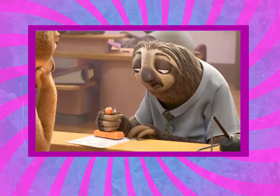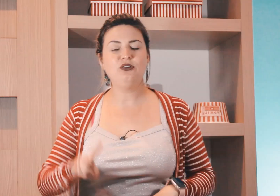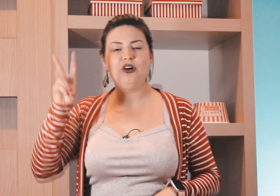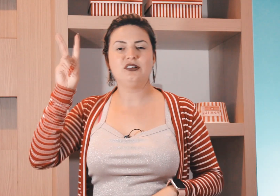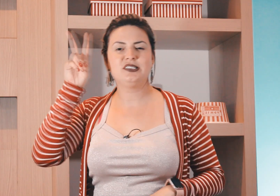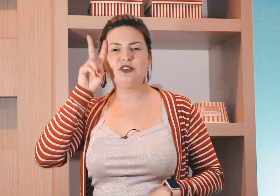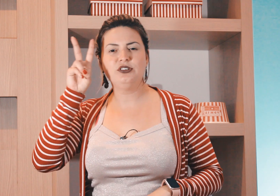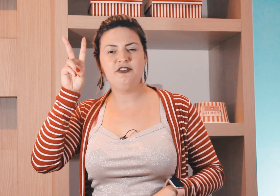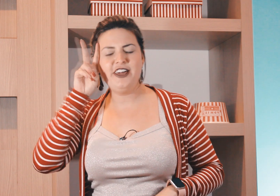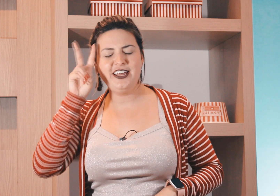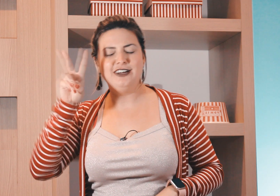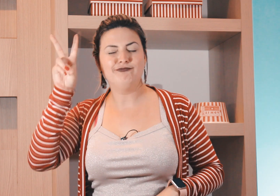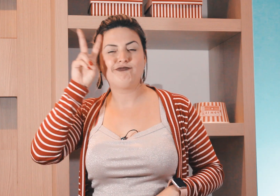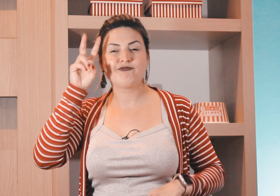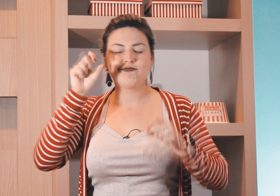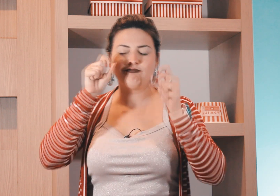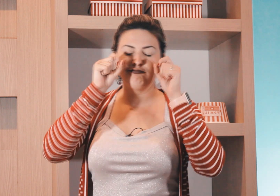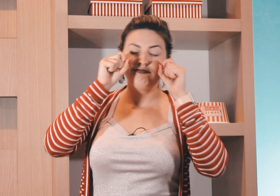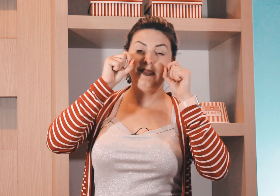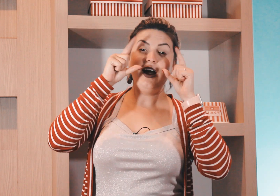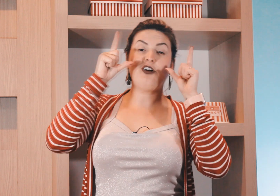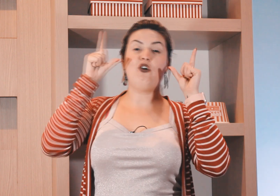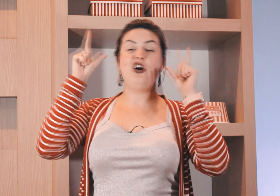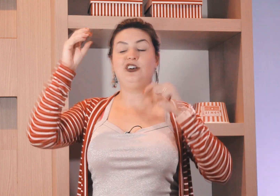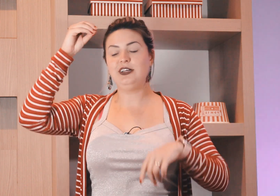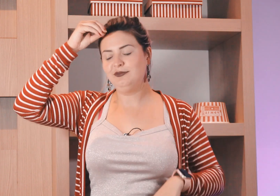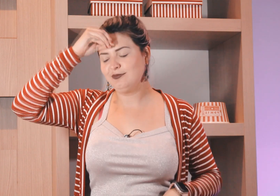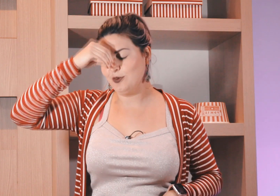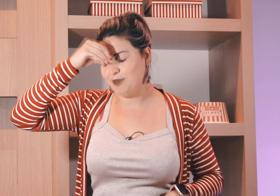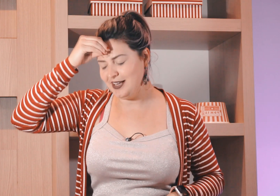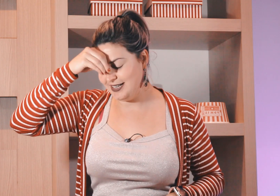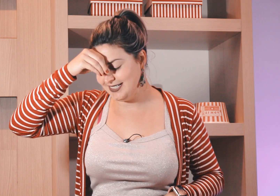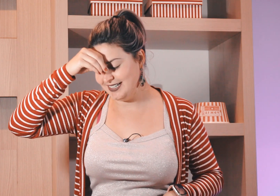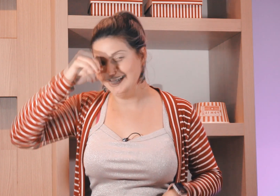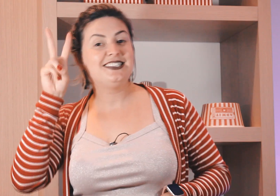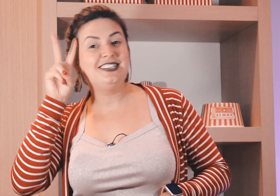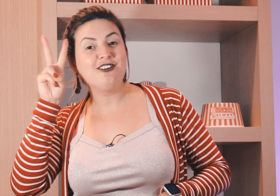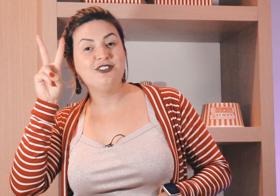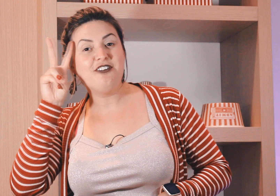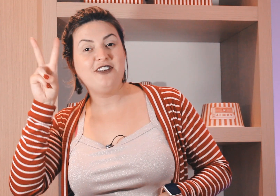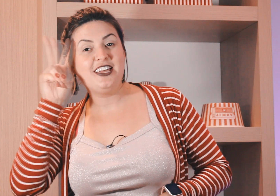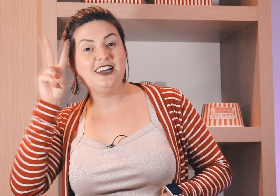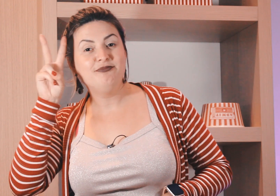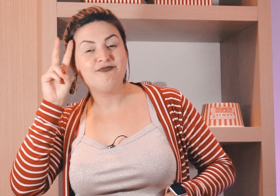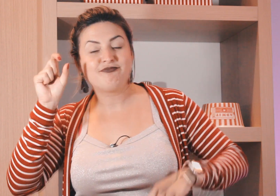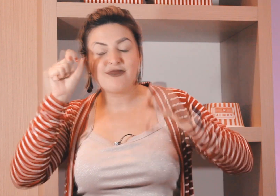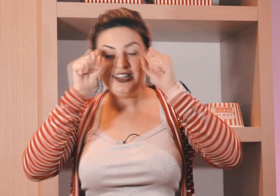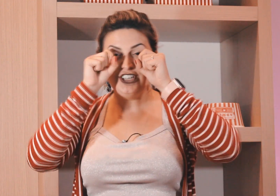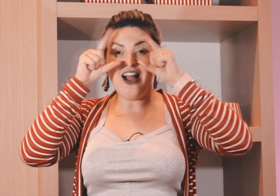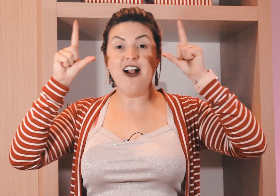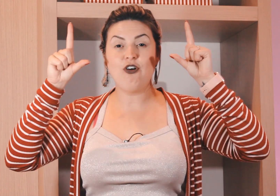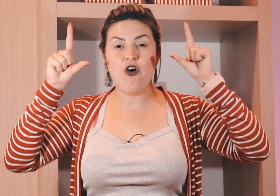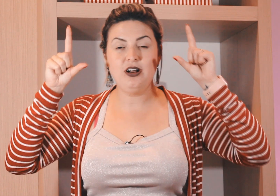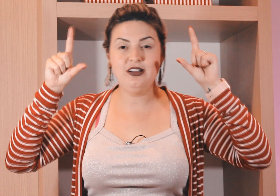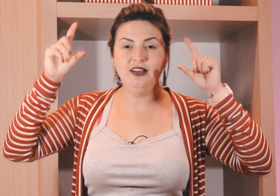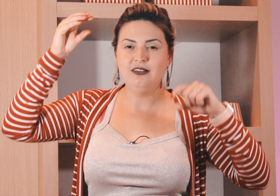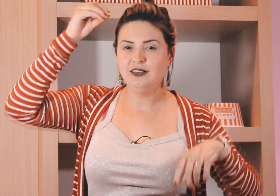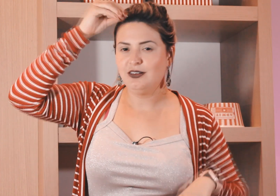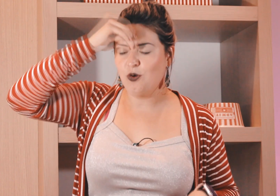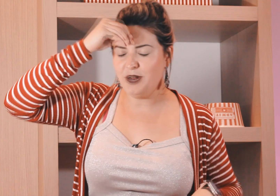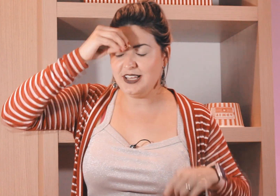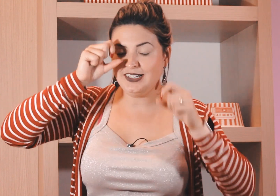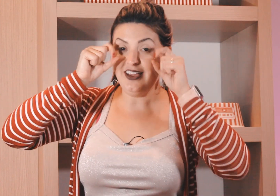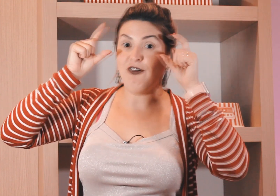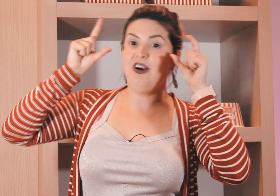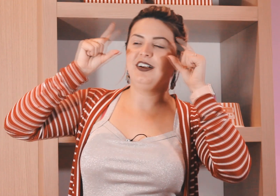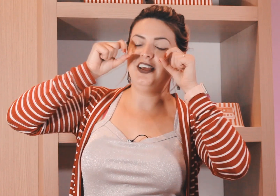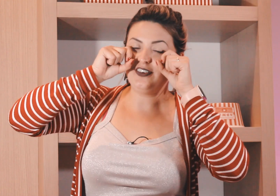então segunda-feira, acorda com preguiça segunda-feira já acorda com preguiça nem acorda